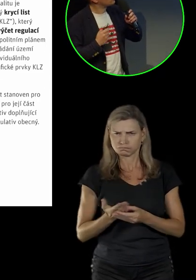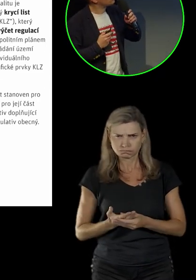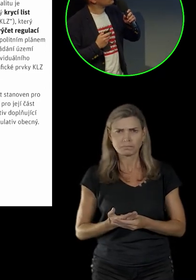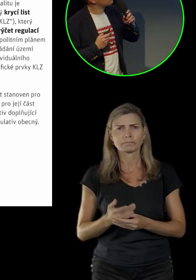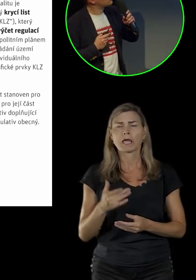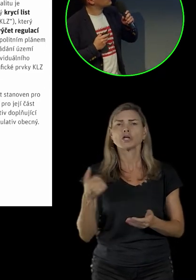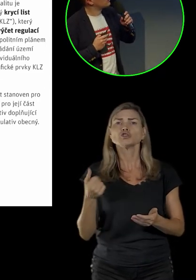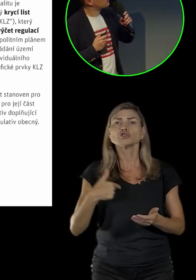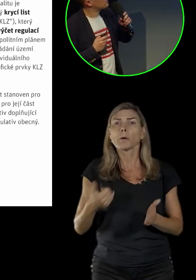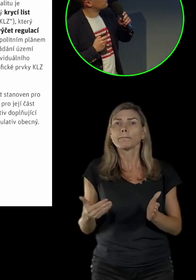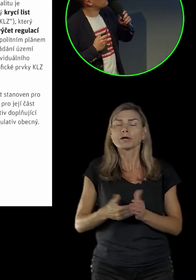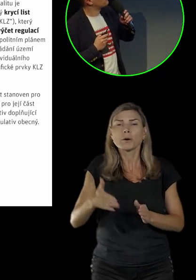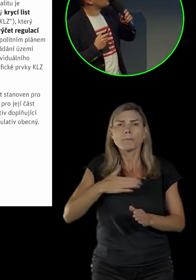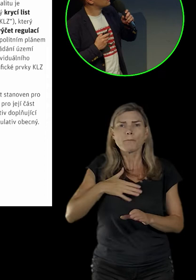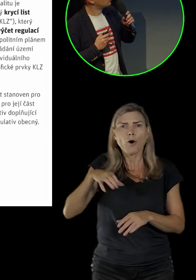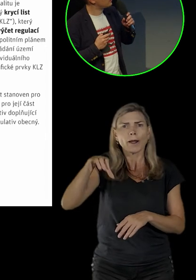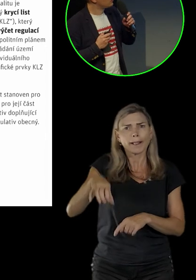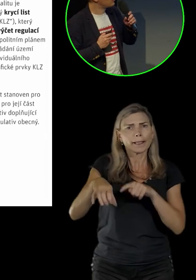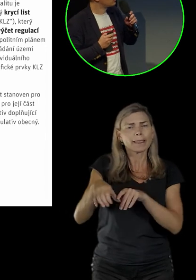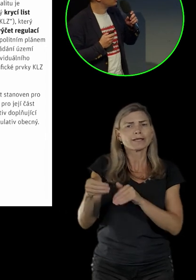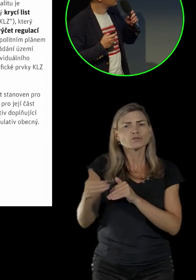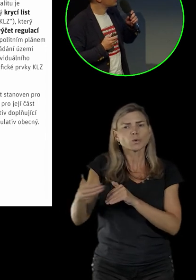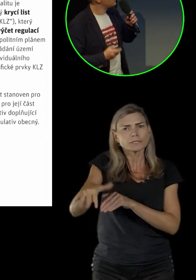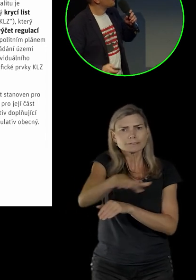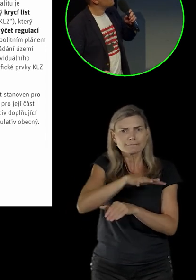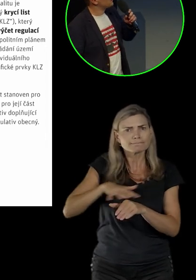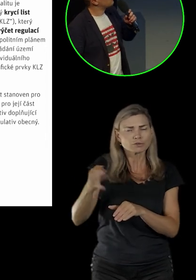pro to své sousedství. Krátký dokument na formátu A4.